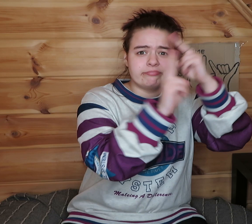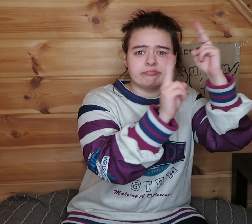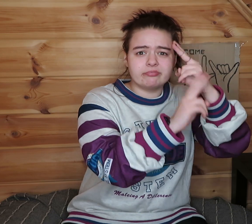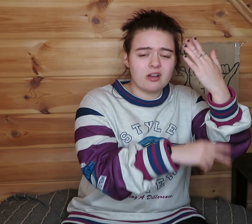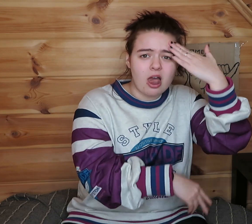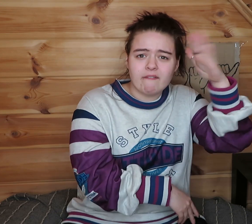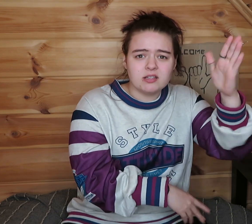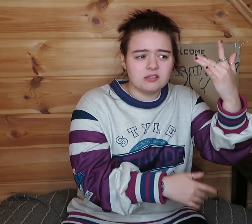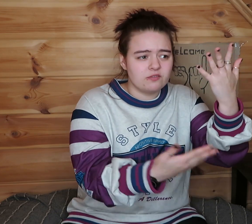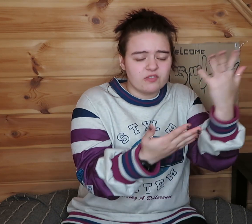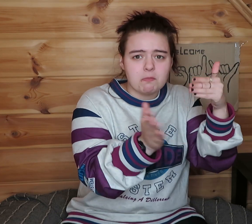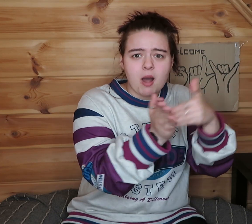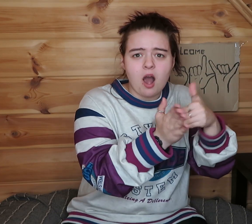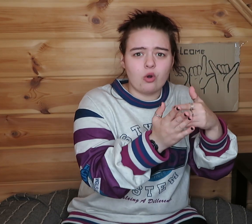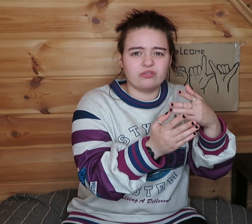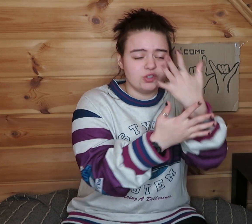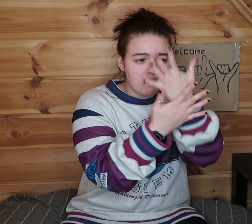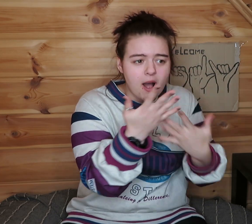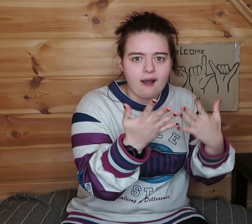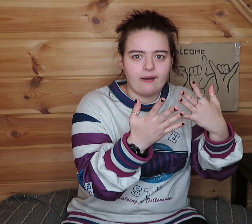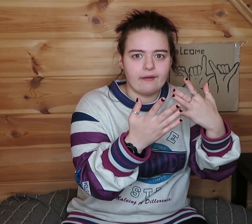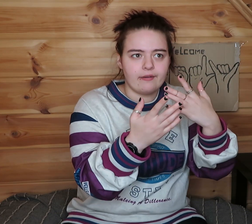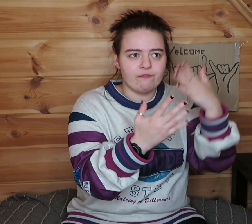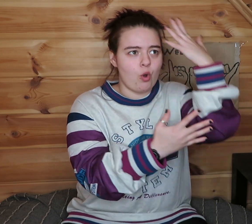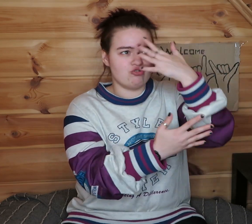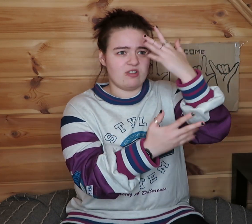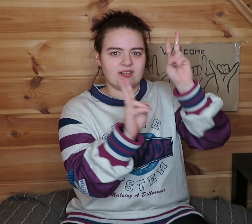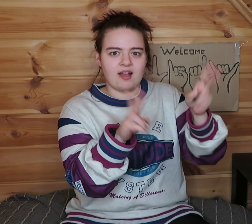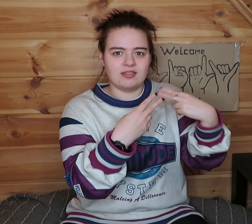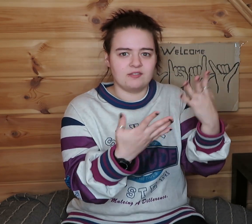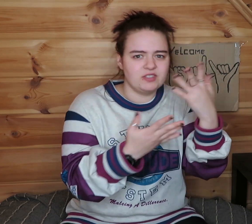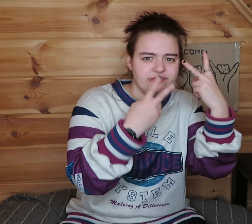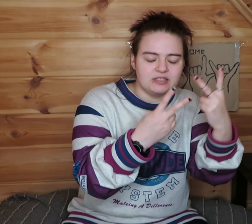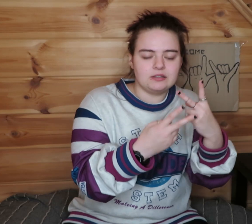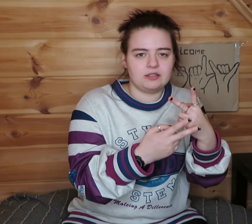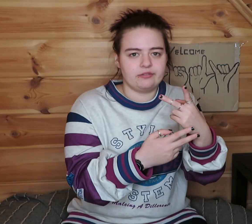Der Gründer ist sich über vieles nicht bewusst. Über die Wichtigkeit der Sprache etc.